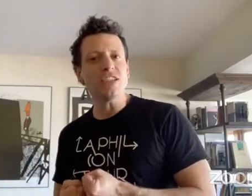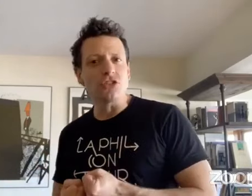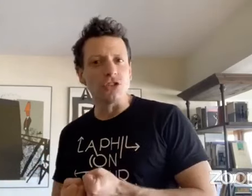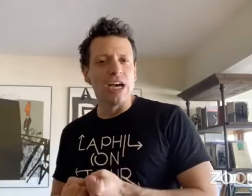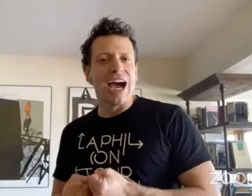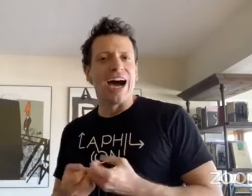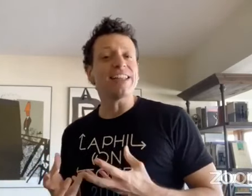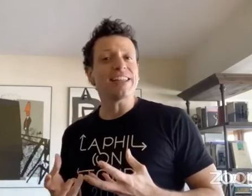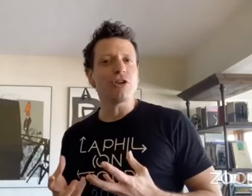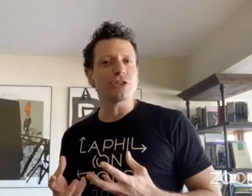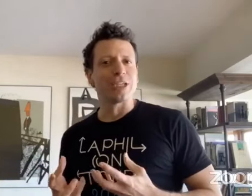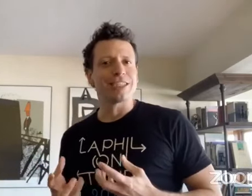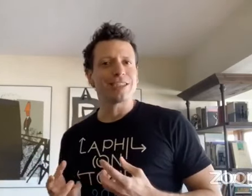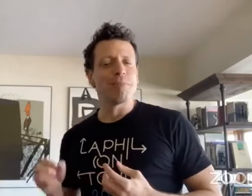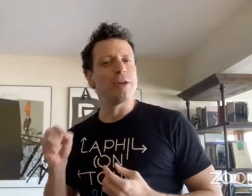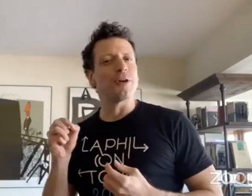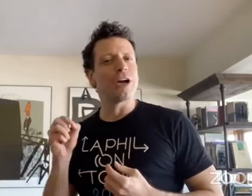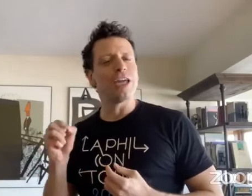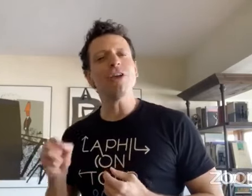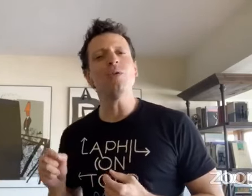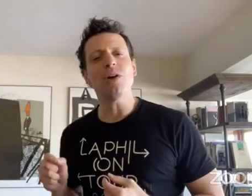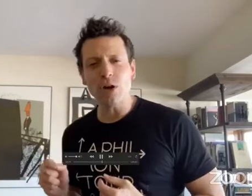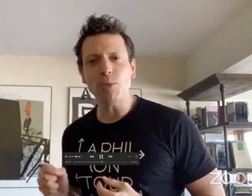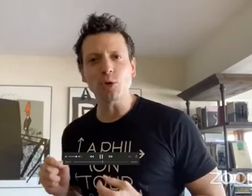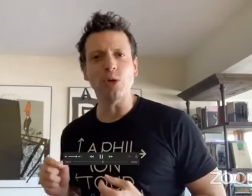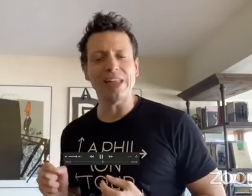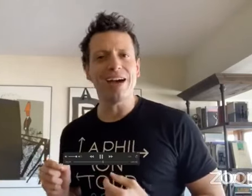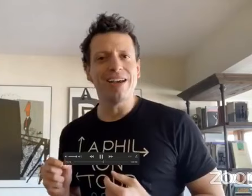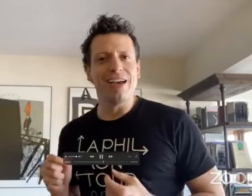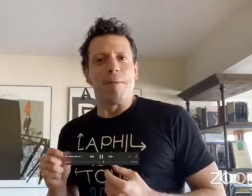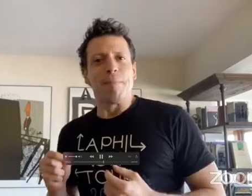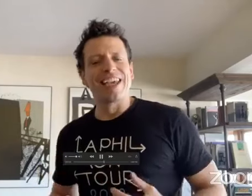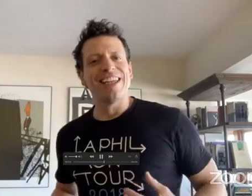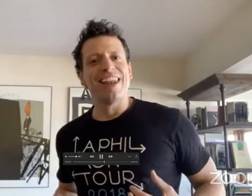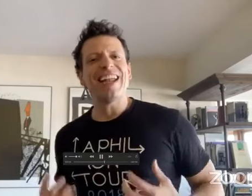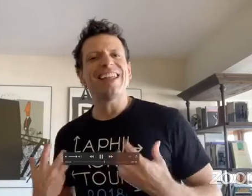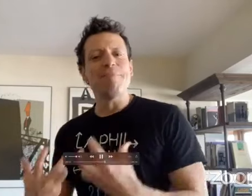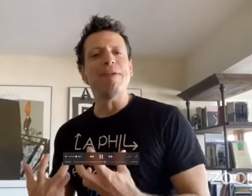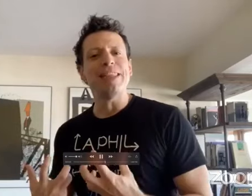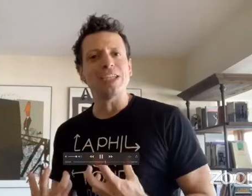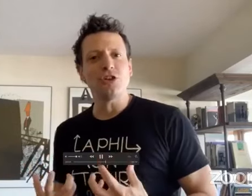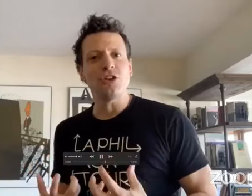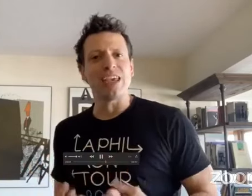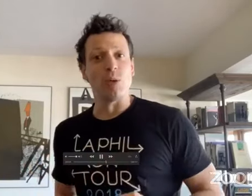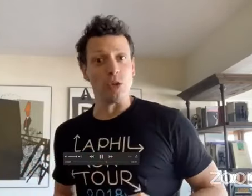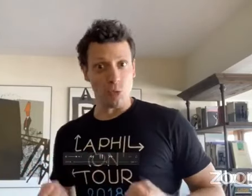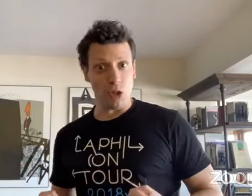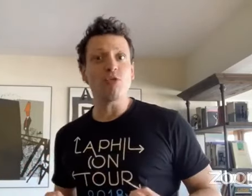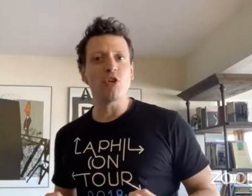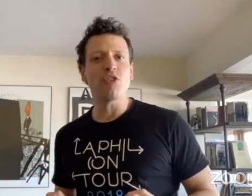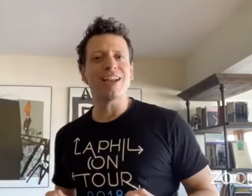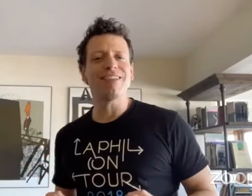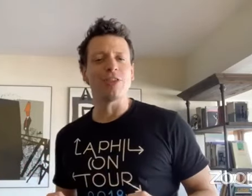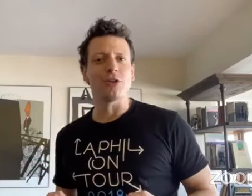tantas cosas pero creo que es una buena oportunidad para generar esta invitación a que cuando podamos formar al teatro